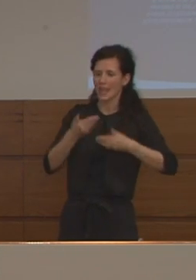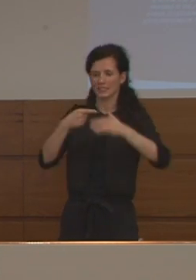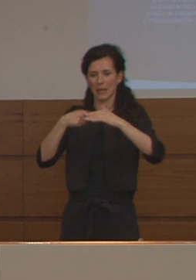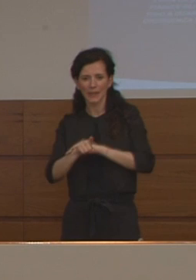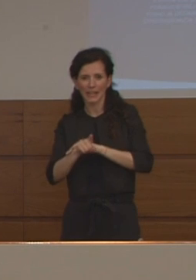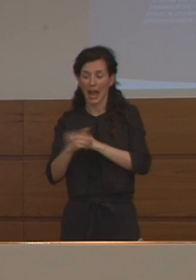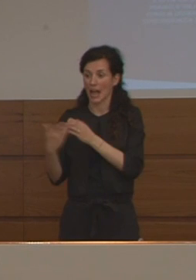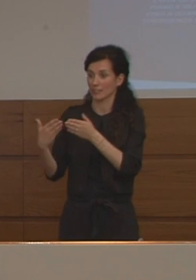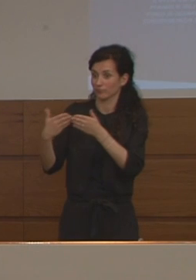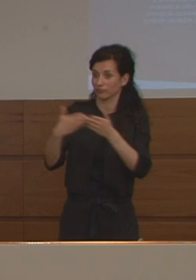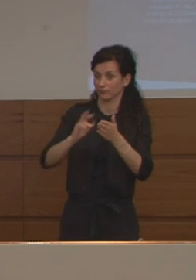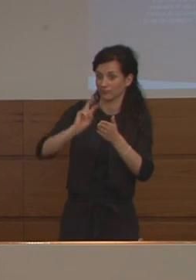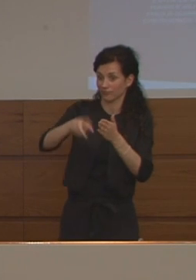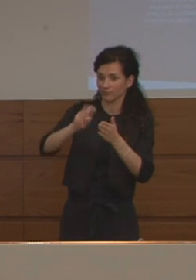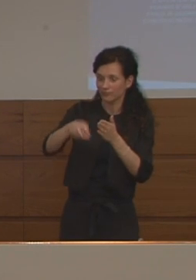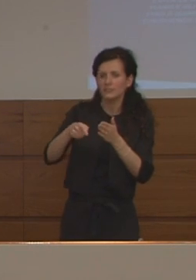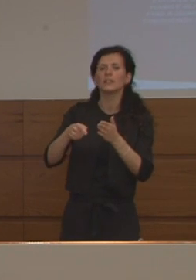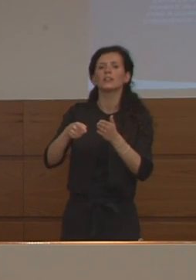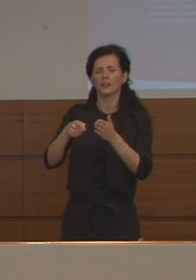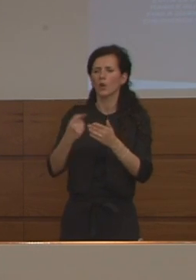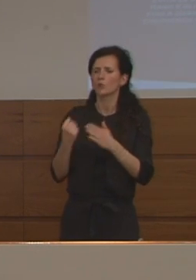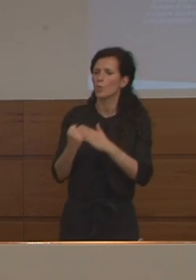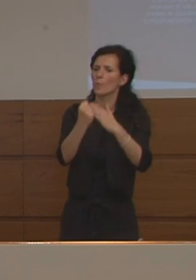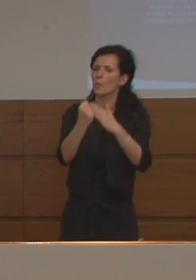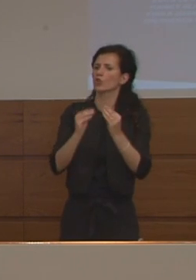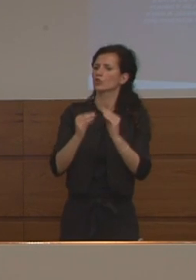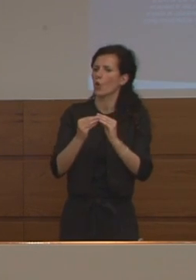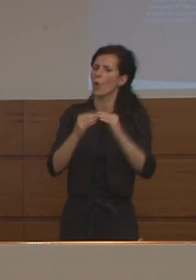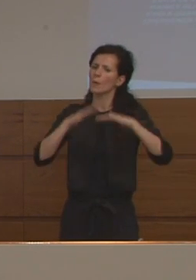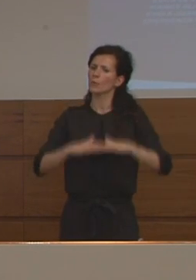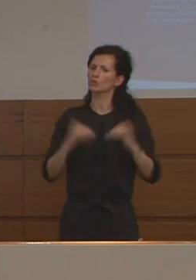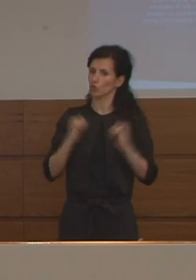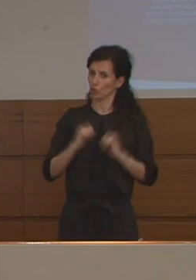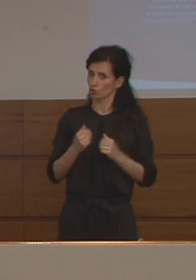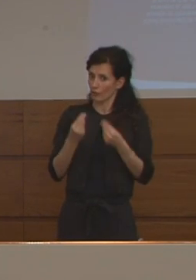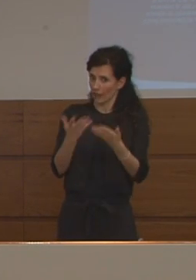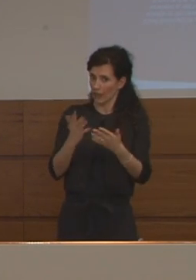supporto verrà dato anche da Protezione Civile. Lei ha detto che intanto per la